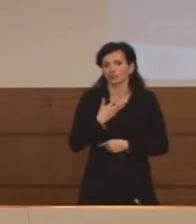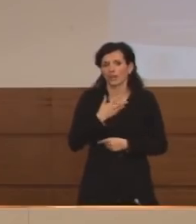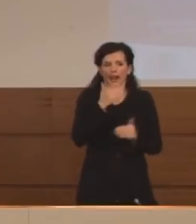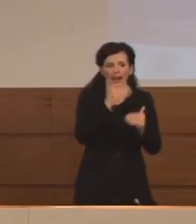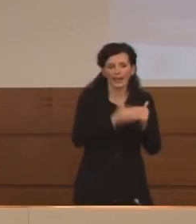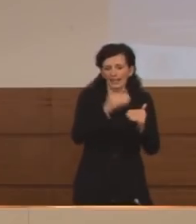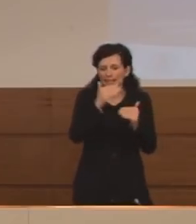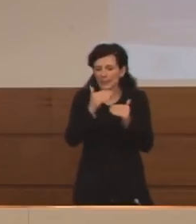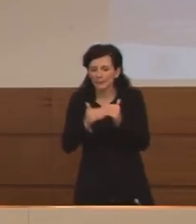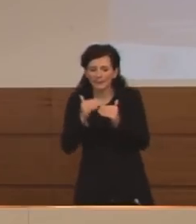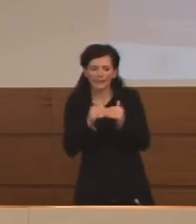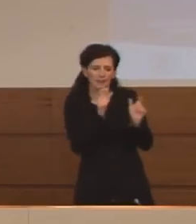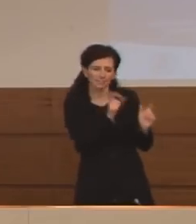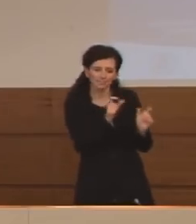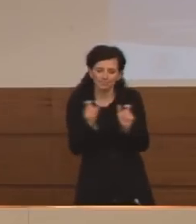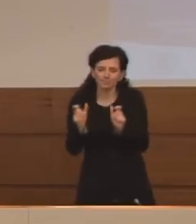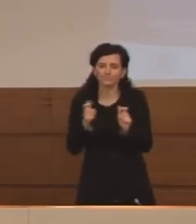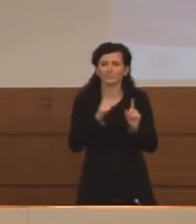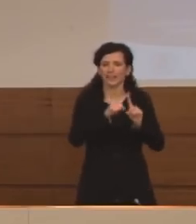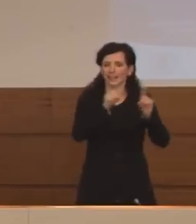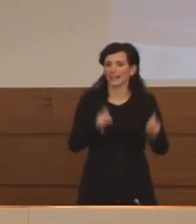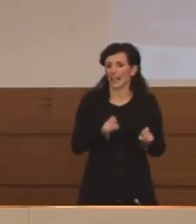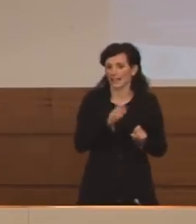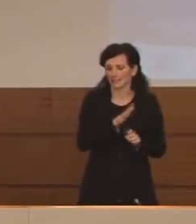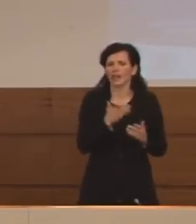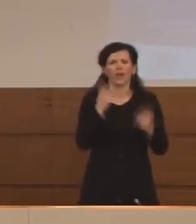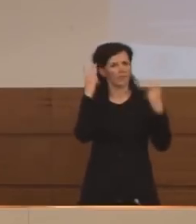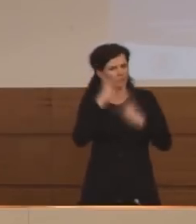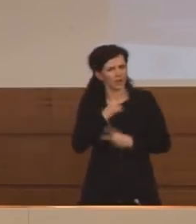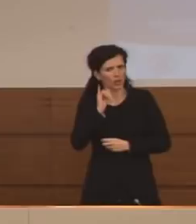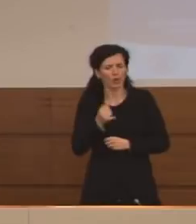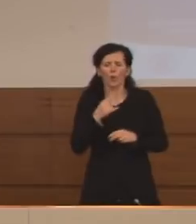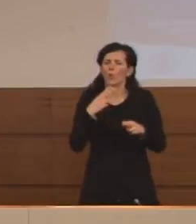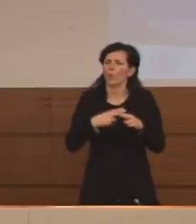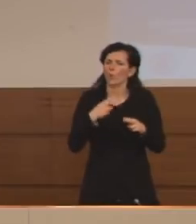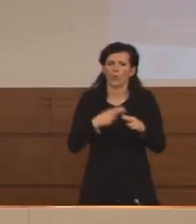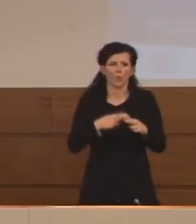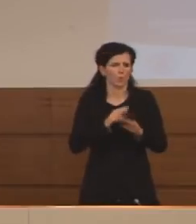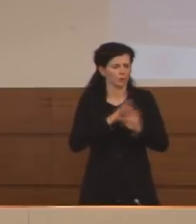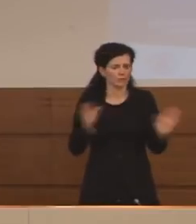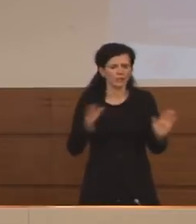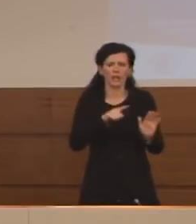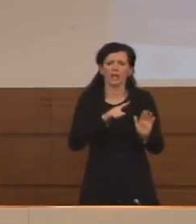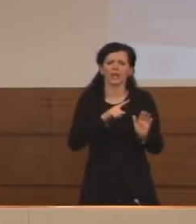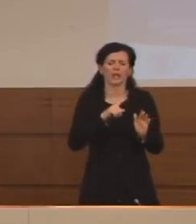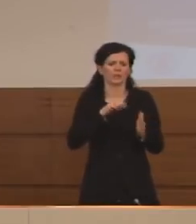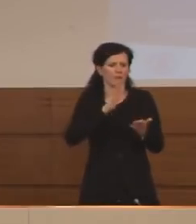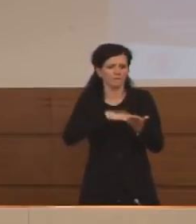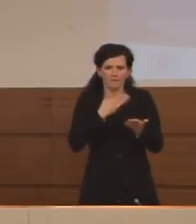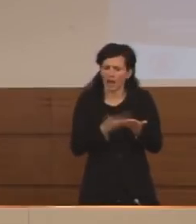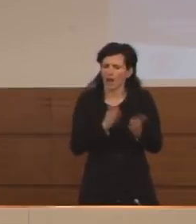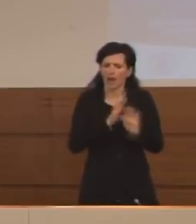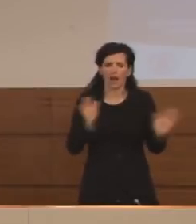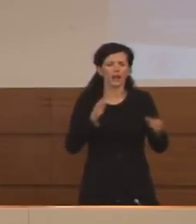Sono utilissimi. Se le caratteristiche di questi test sono buone, in termini di sensibilità e specificità sono utilissimi.